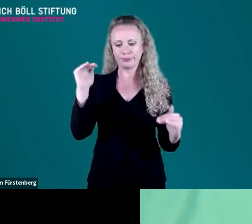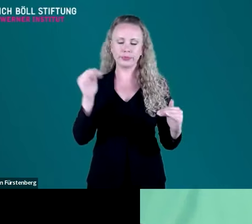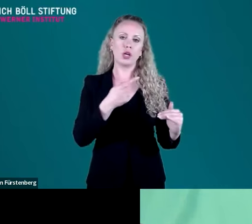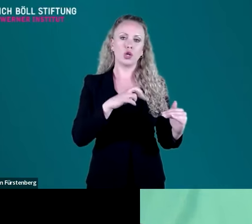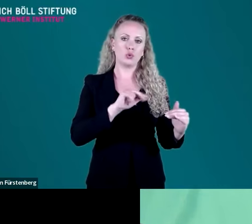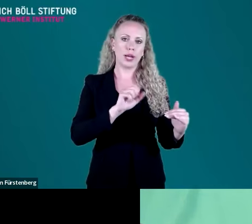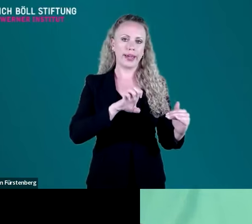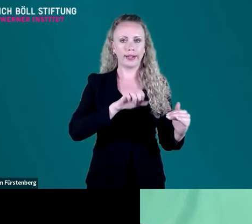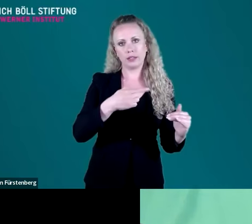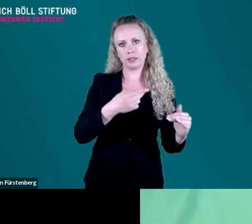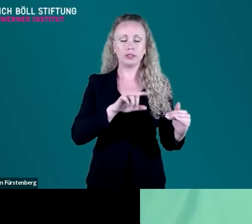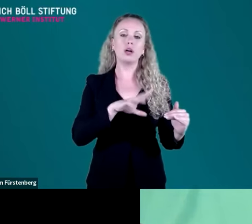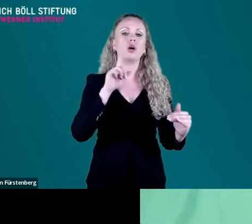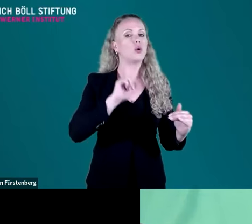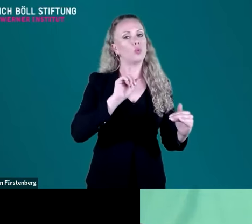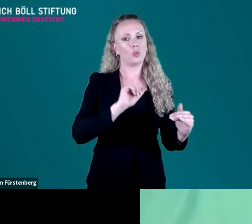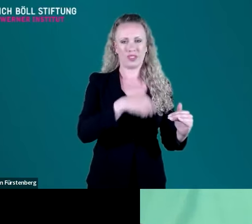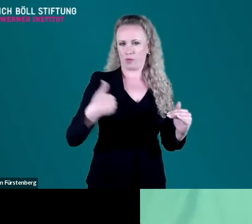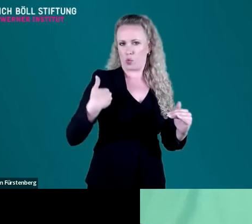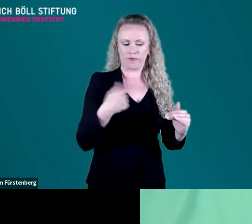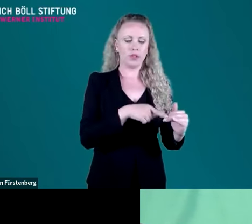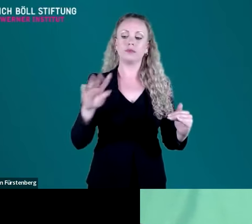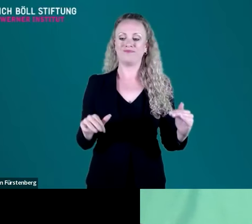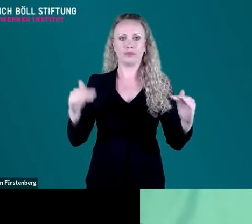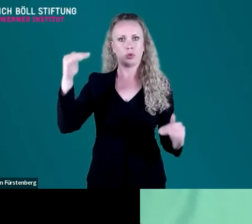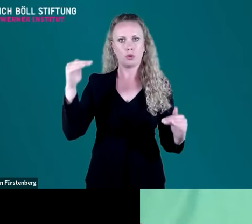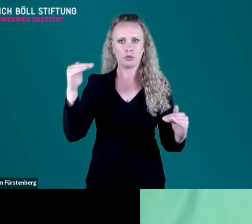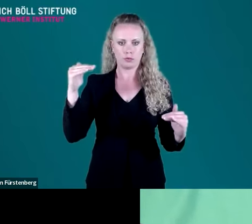Die gehören dann quasi zusammen mit diesen Bildern.